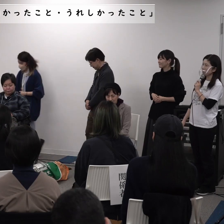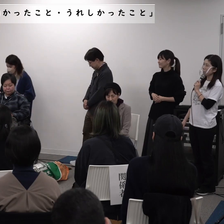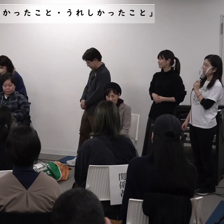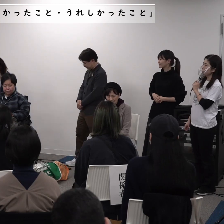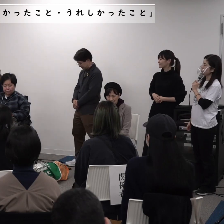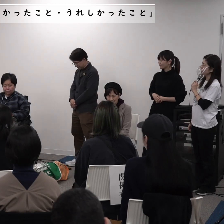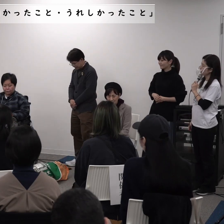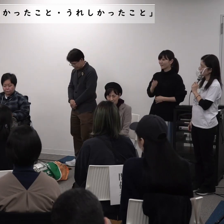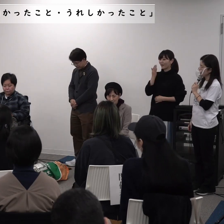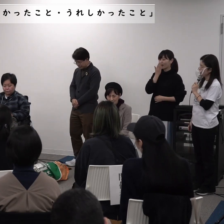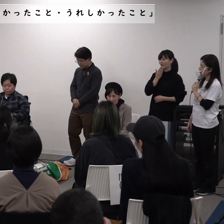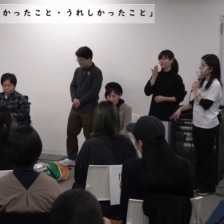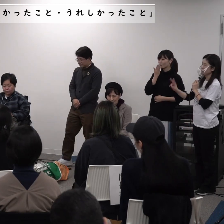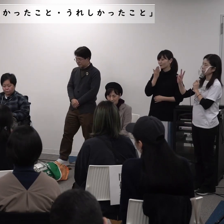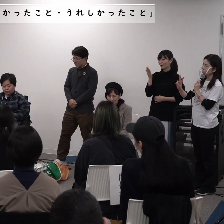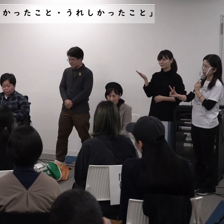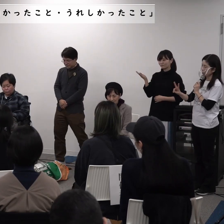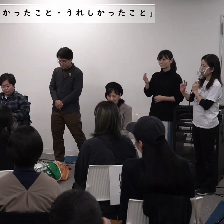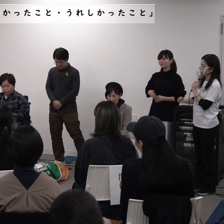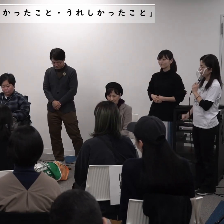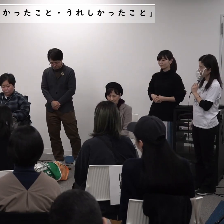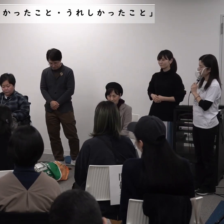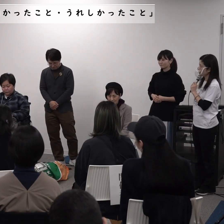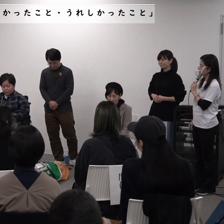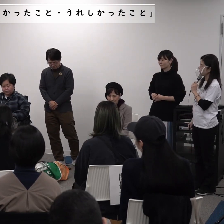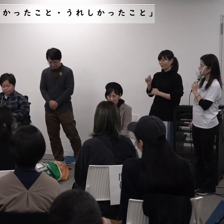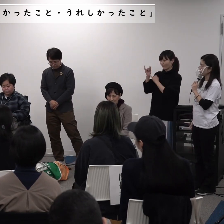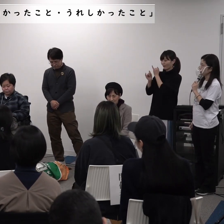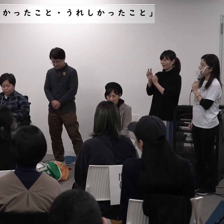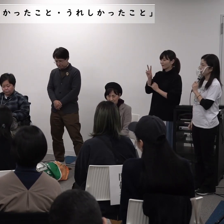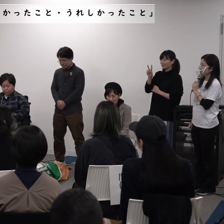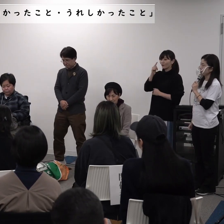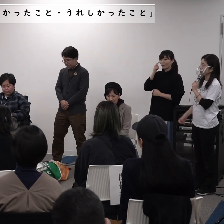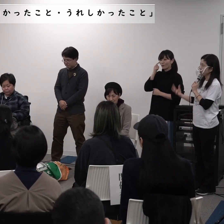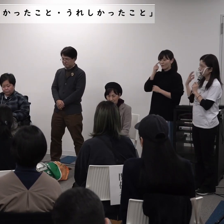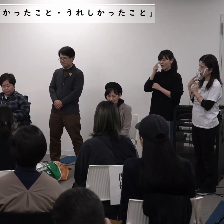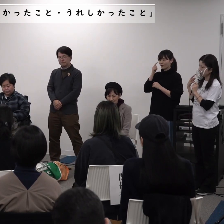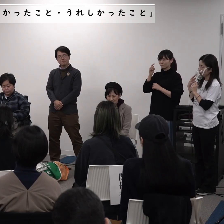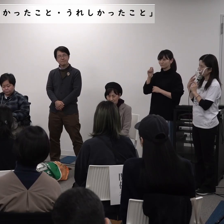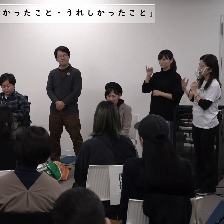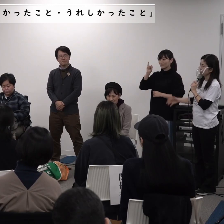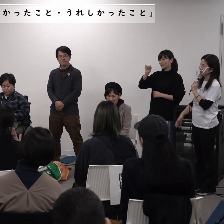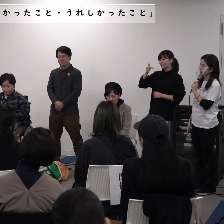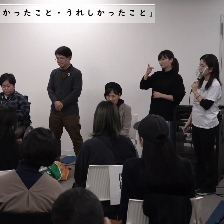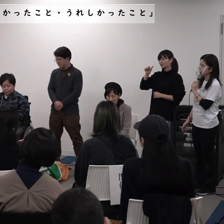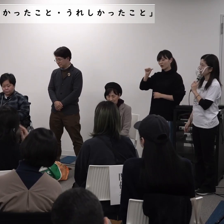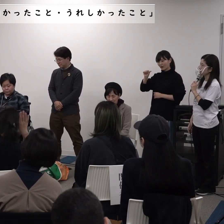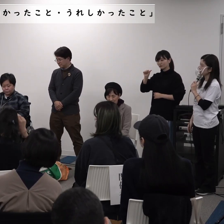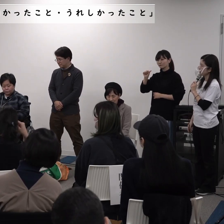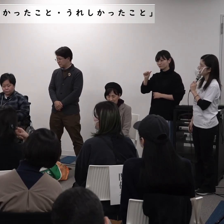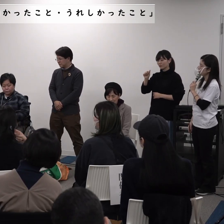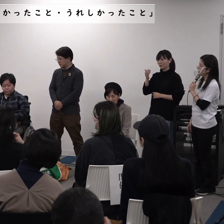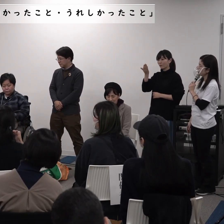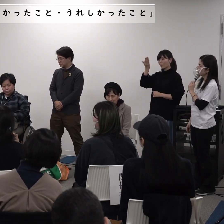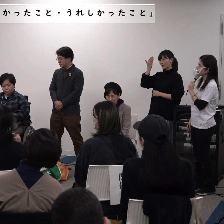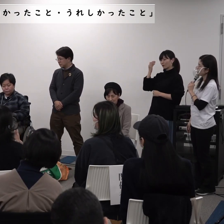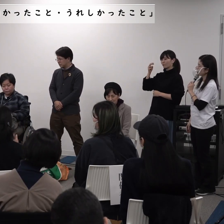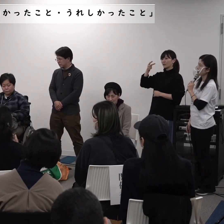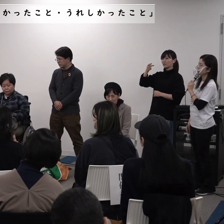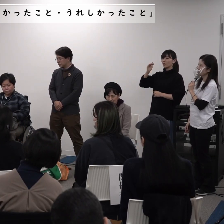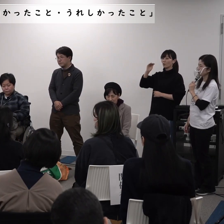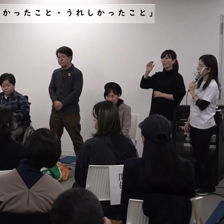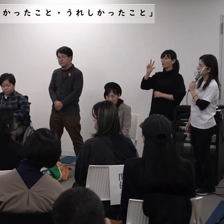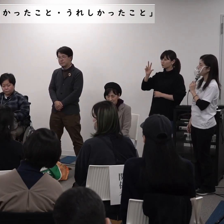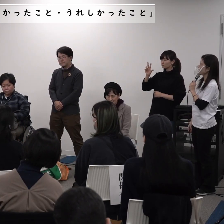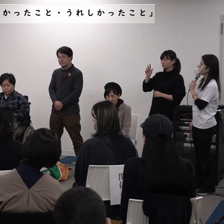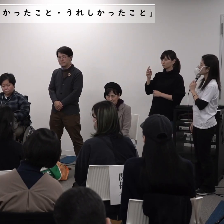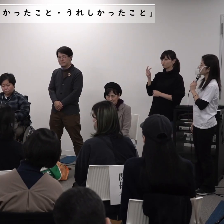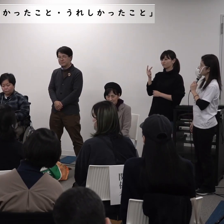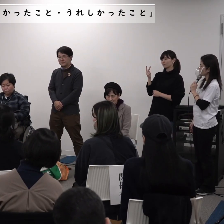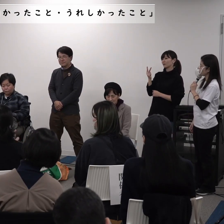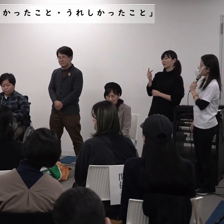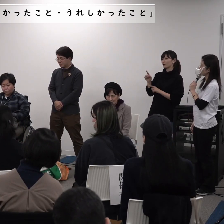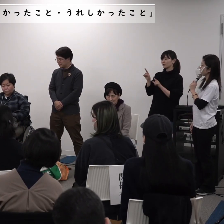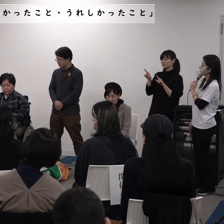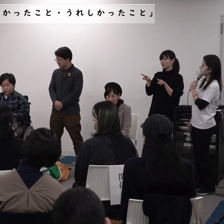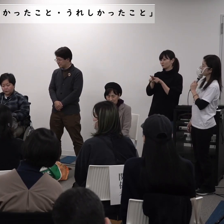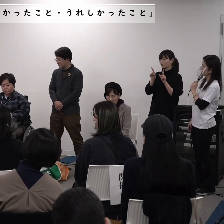佐藤さんがこの2頭目のイムアくん前のニコルくんとの生活の中で一番 助かったこと嬉しかったこと何がありますか